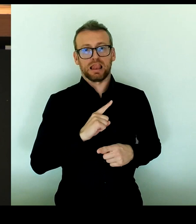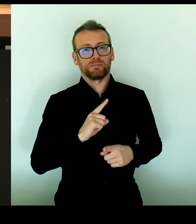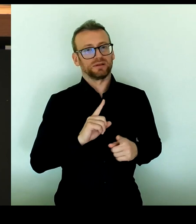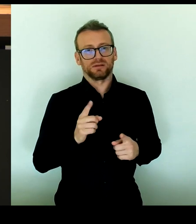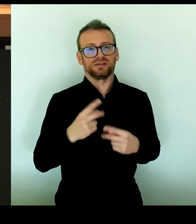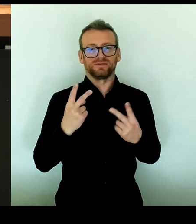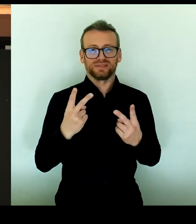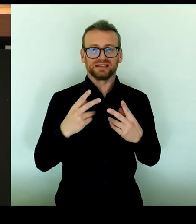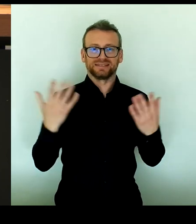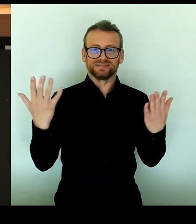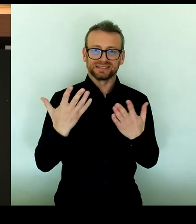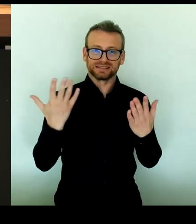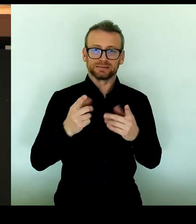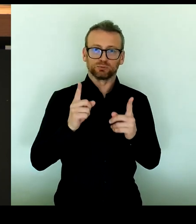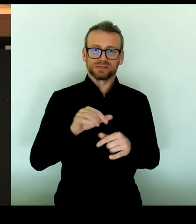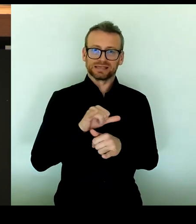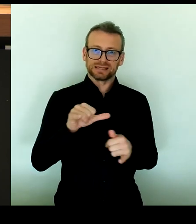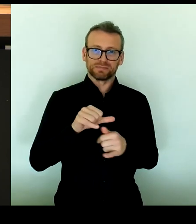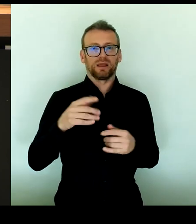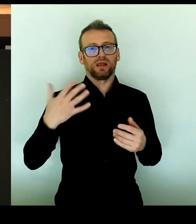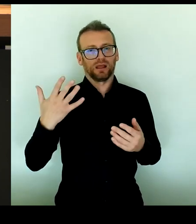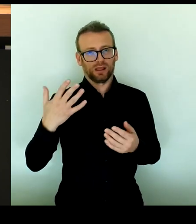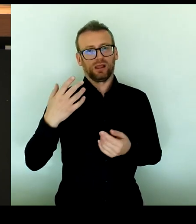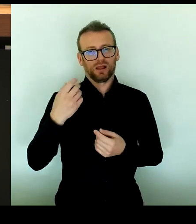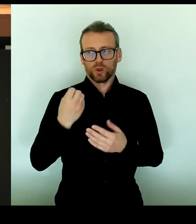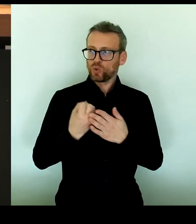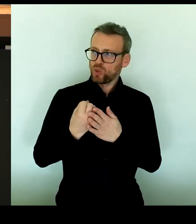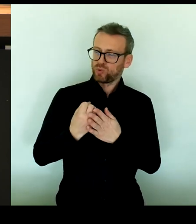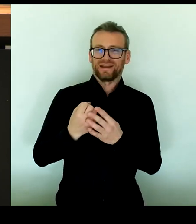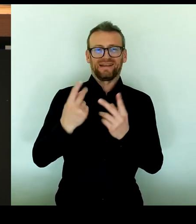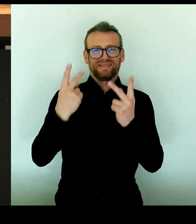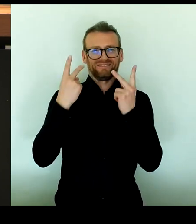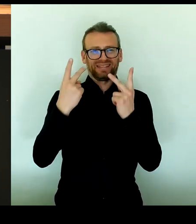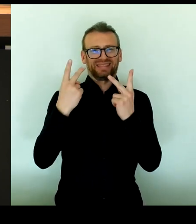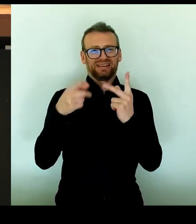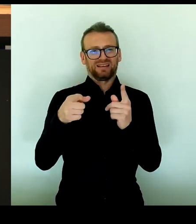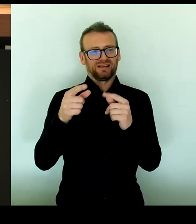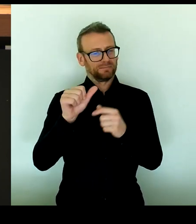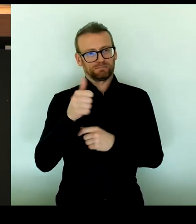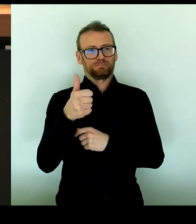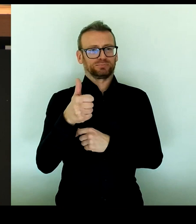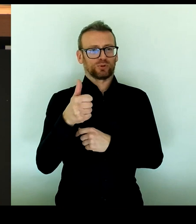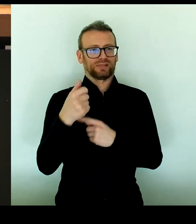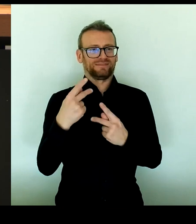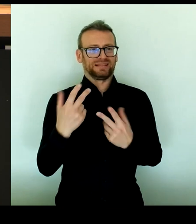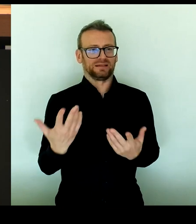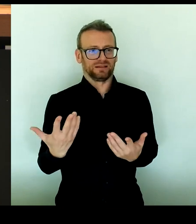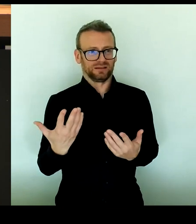Daran werden wir,daran wird die Kulturraum Berlin GmbH und daran wird auch der Senat am Ende der Wahlperiode gemessen w.